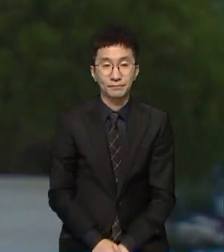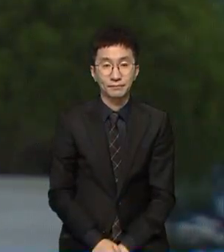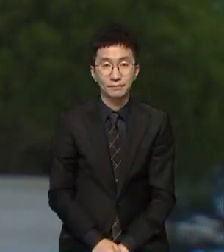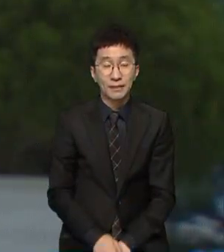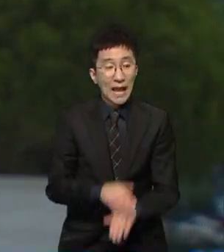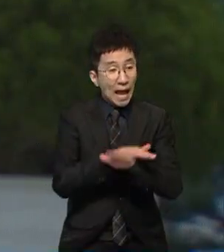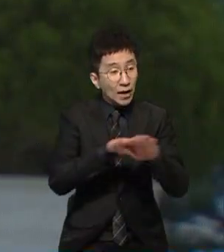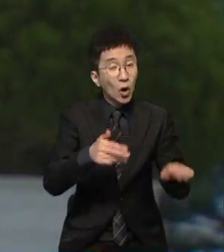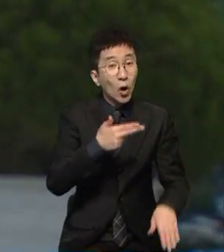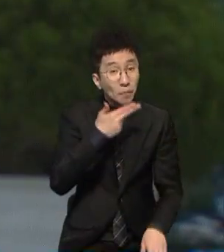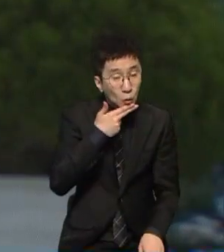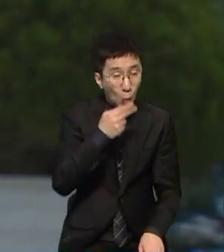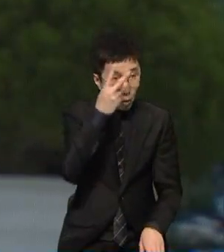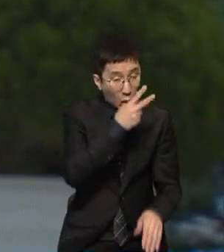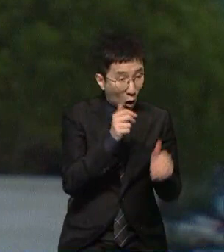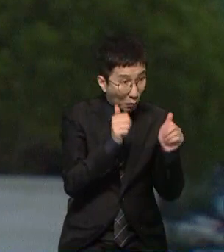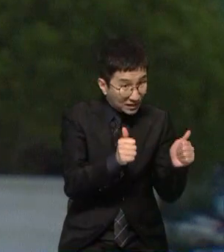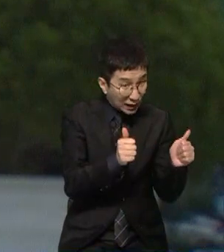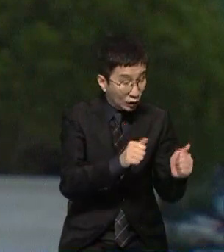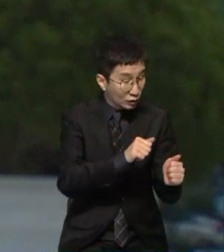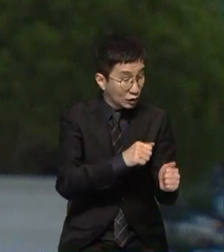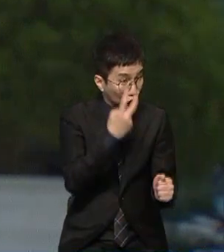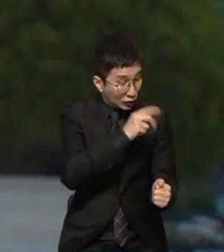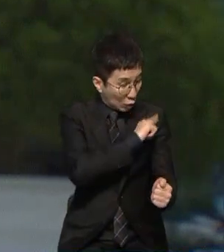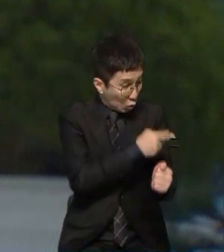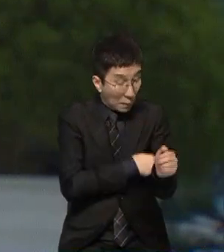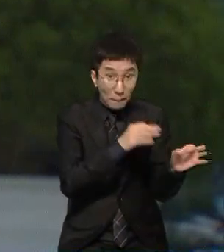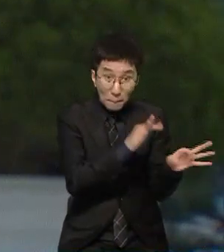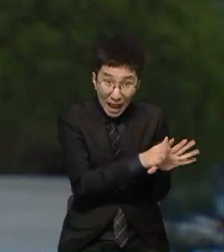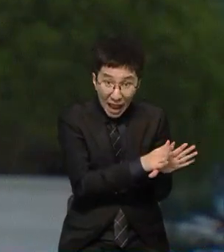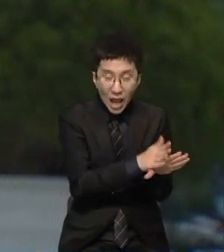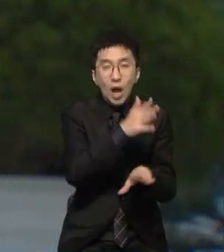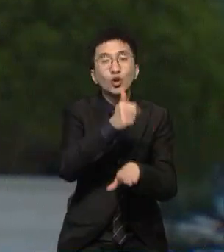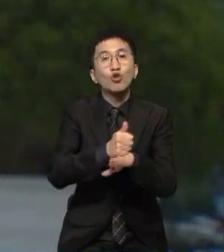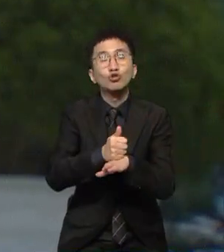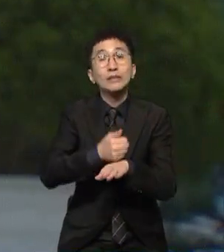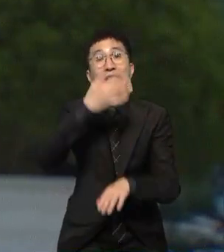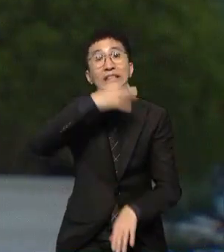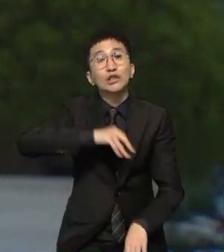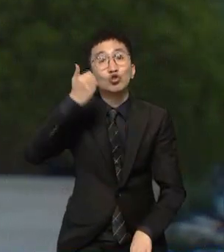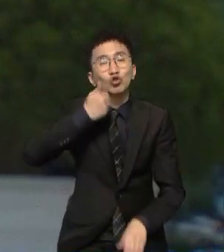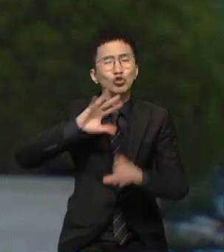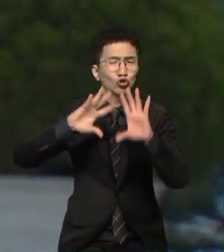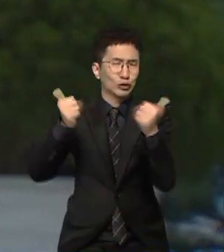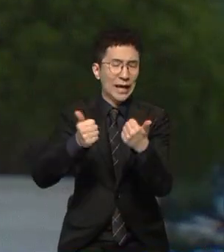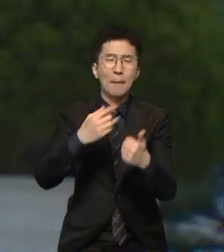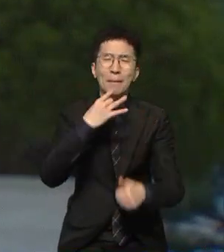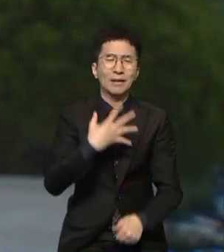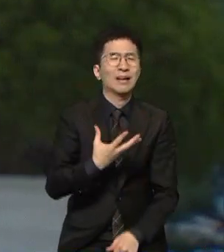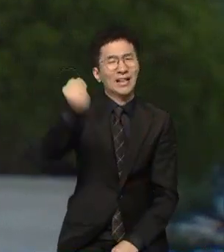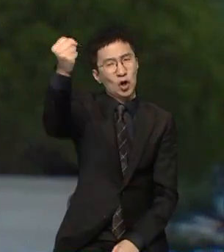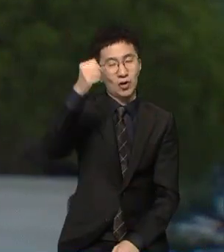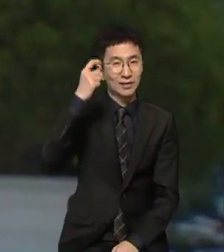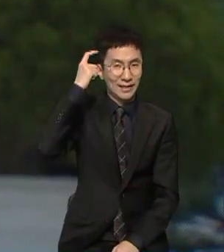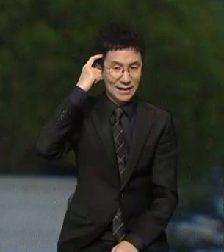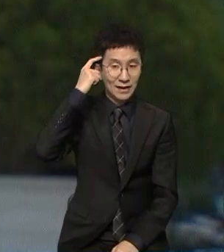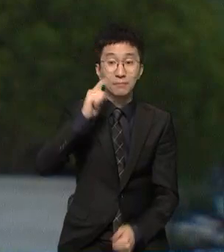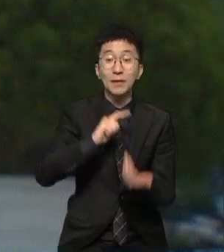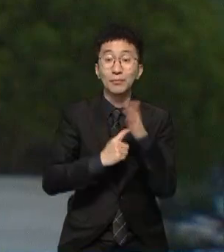이런 조치 없이 검찰만 수사를 못하게 하는 건 결국 정치인들만 수사망을 피하려는 행태라고 비판하고 있습니다. SBS 김관진입니다.